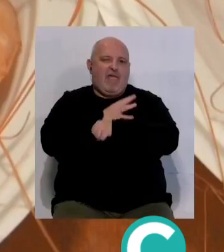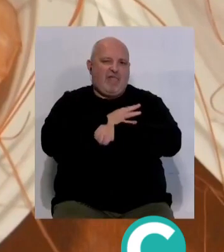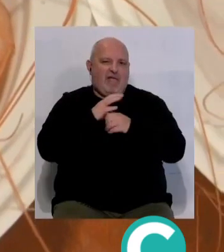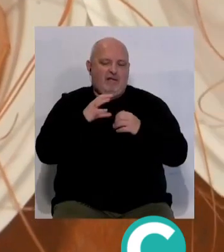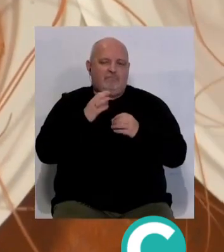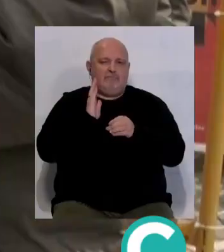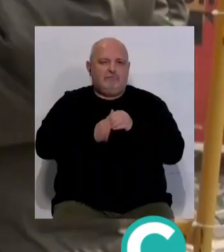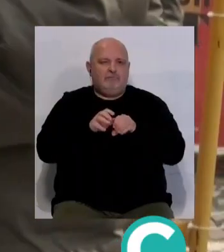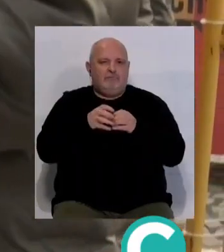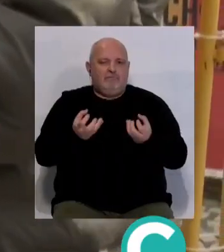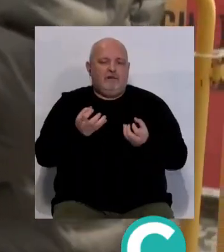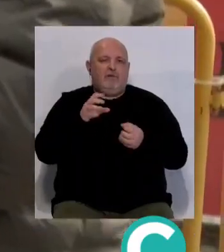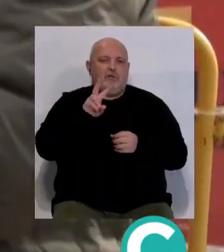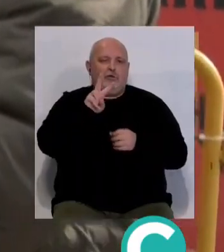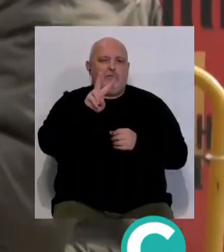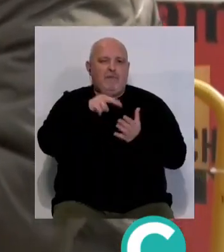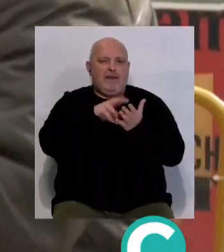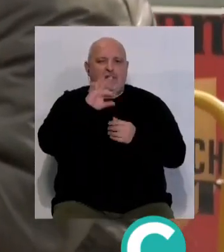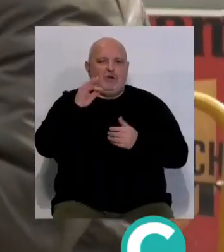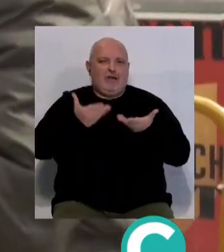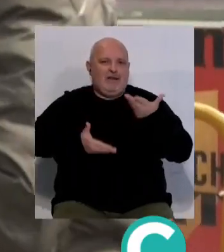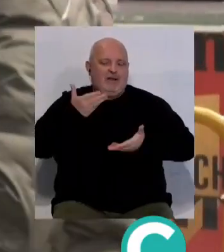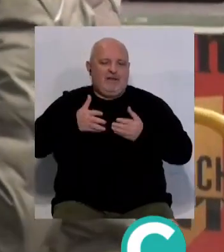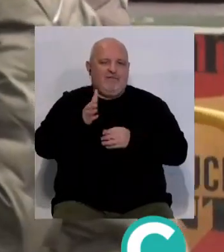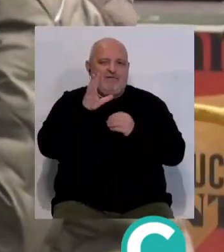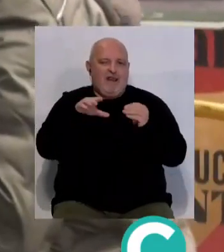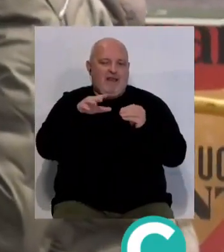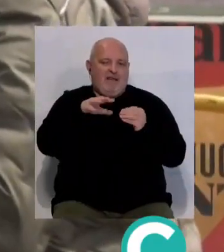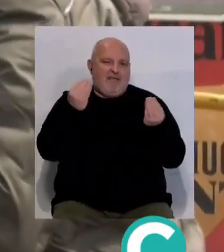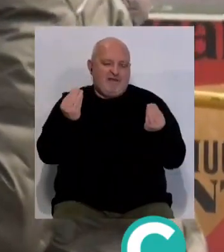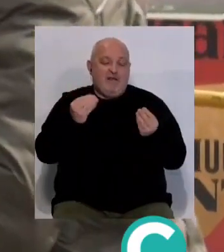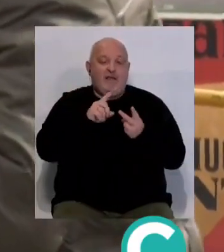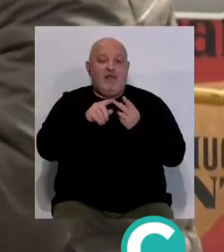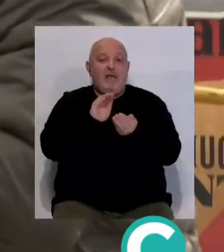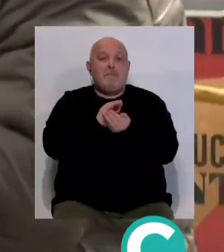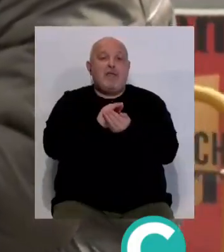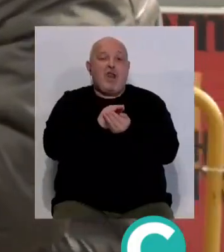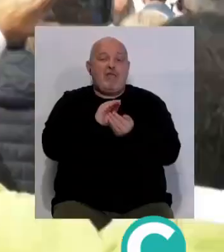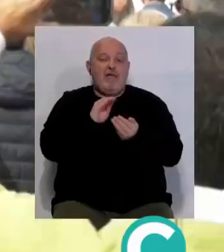reparto de 2.500 kilos en las calles del barrio de la viña y la mejillonada Popular en la peña